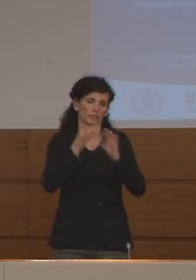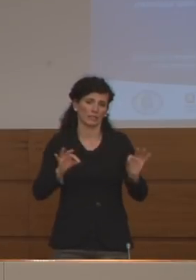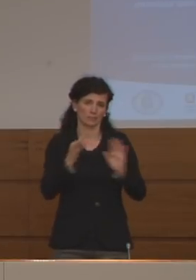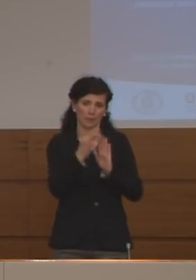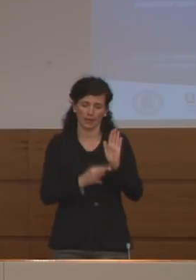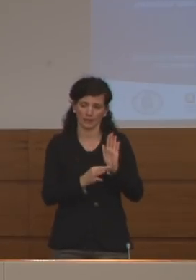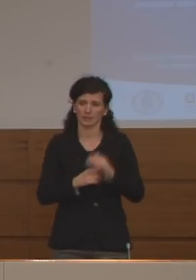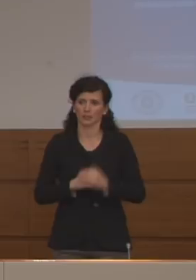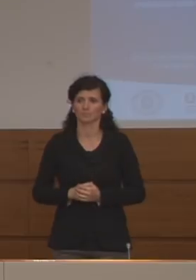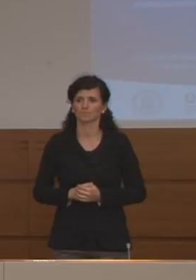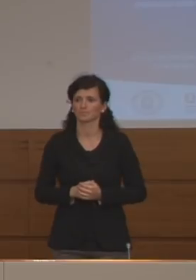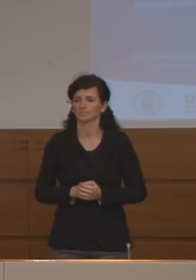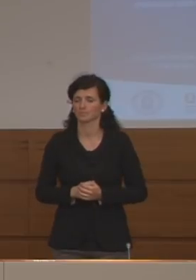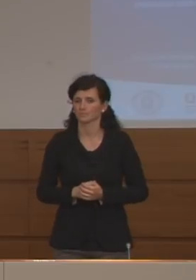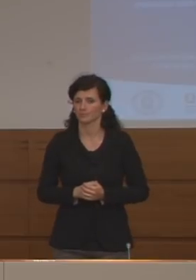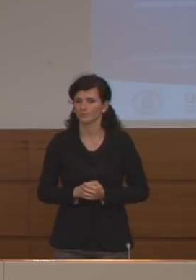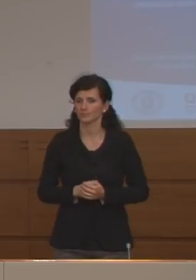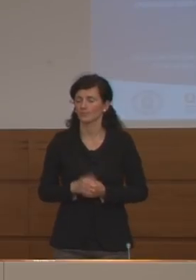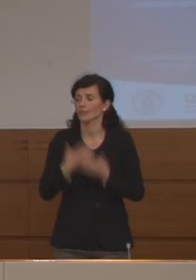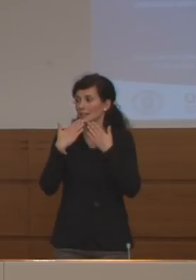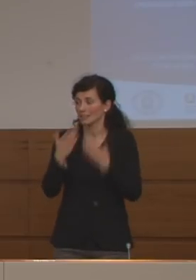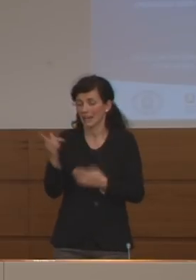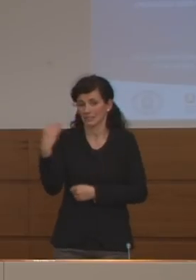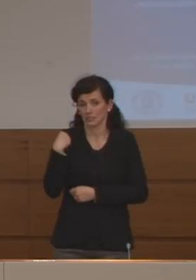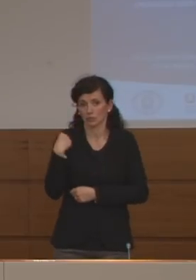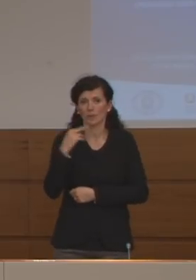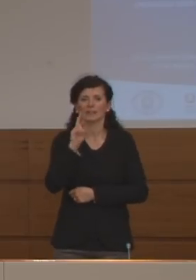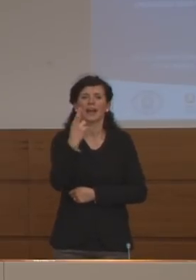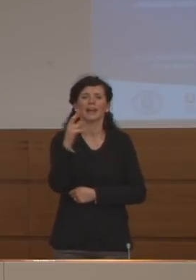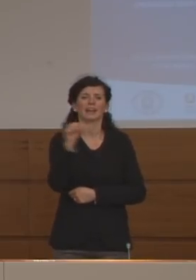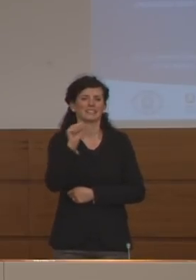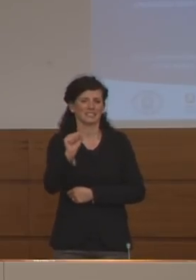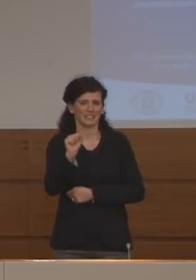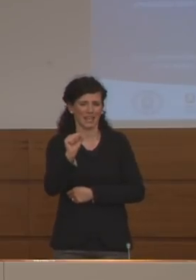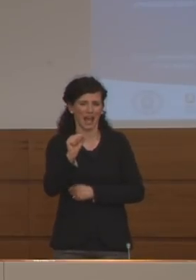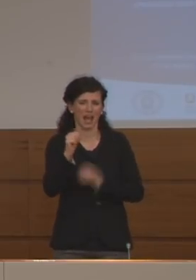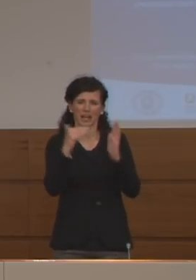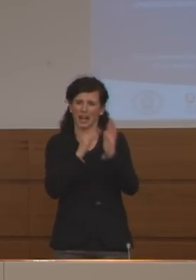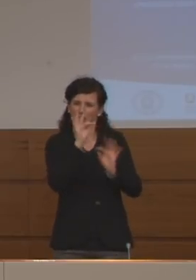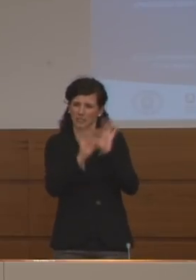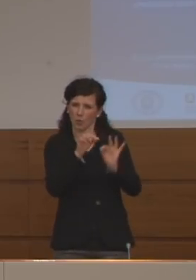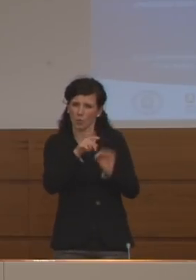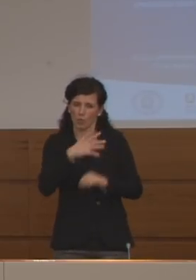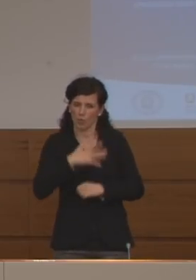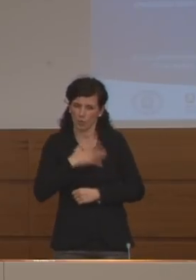Grazie per la domanda sulle RSA perché sapete che è un tema a cui sono